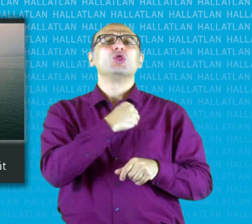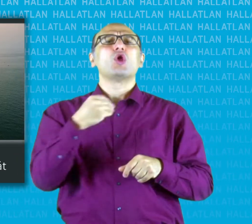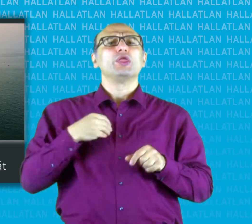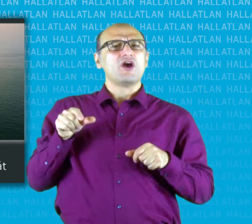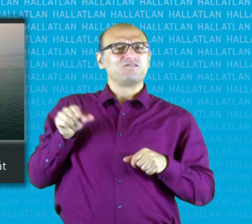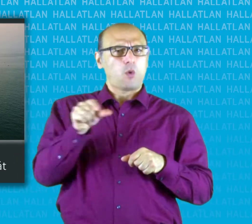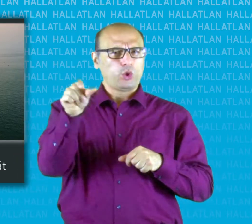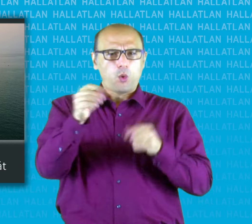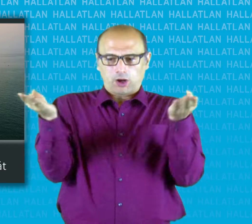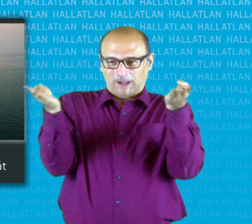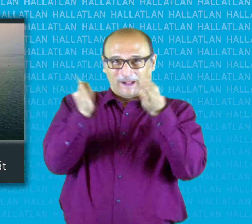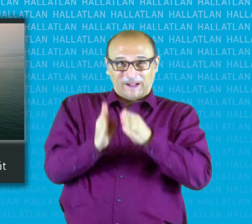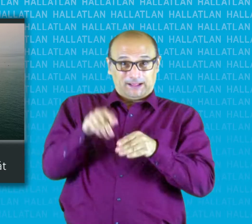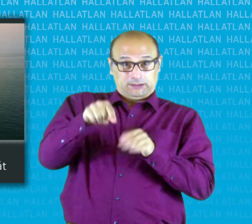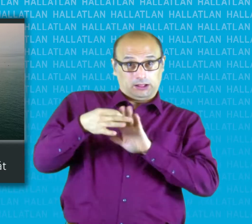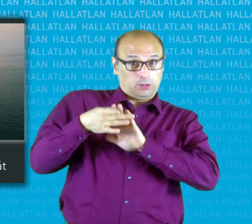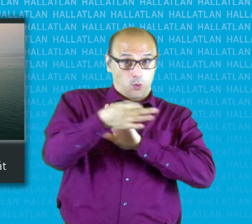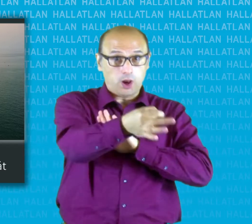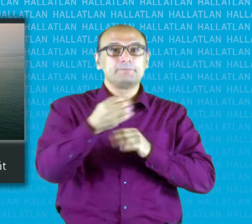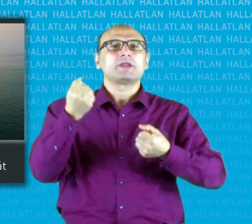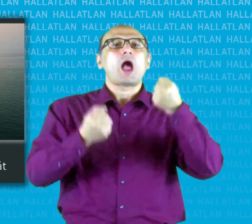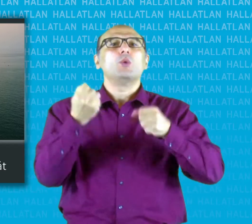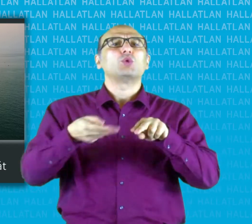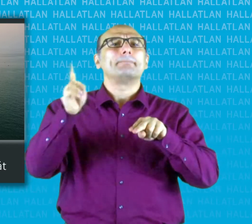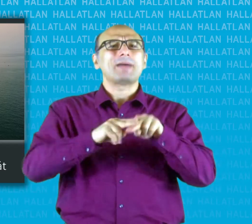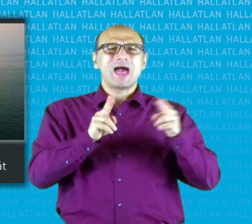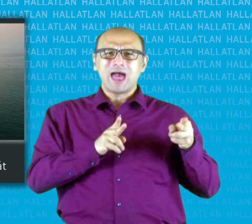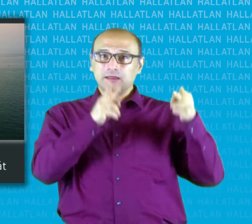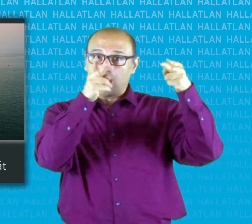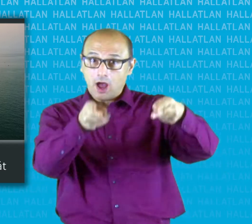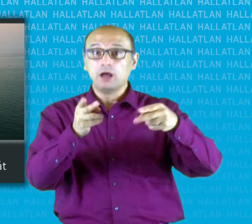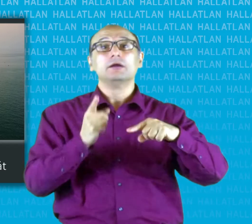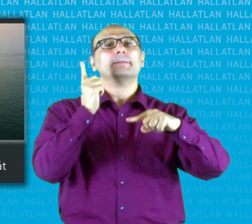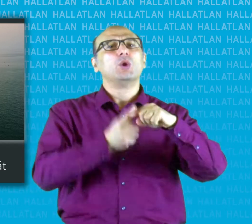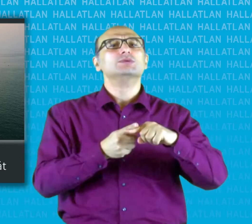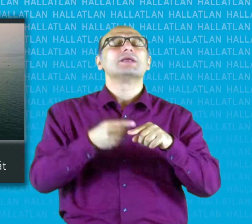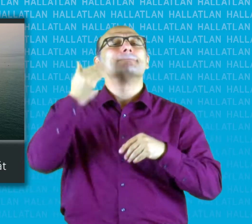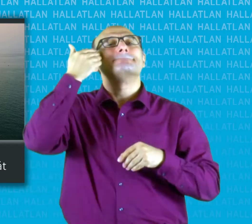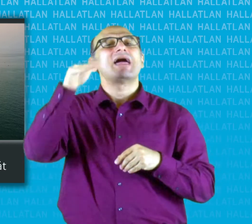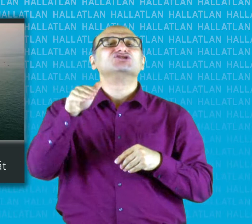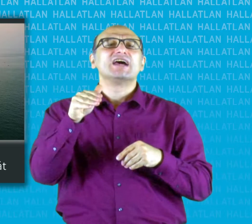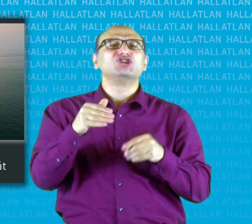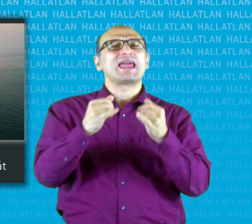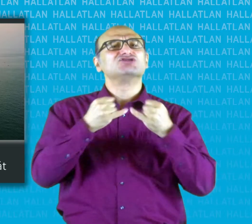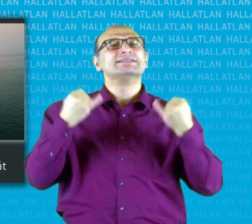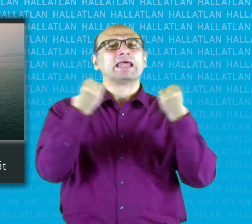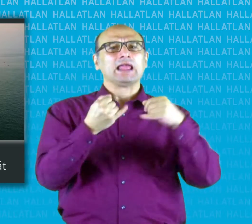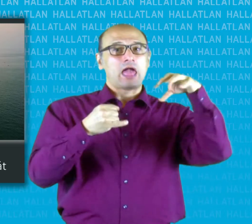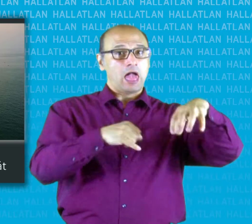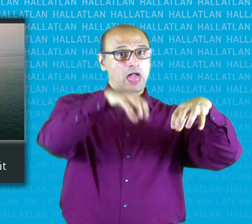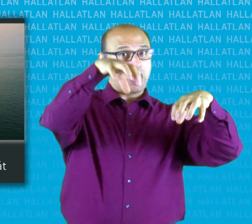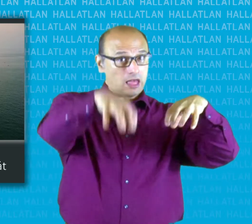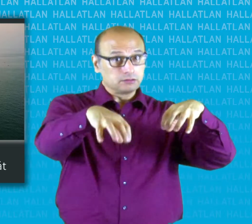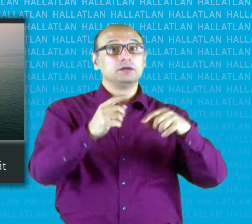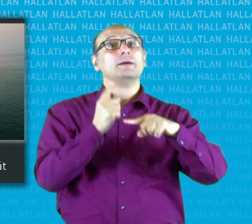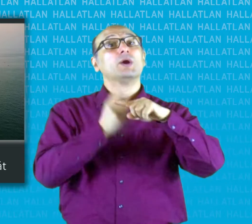a Gyöngy-folyó deltatorkolatában áthaladó, hosszú kígyózó autópályahíd és két mesterséges sziget között